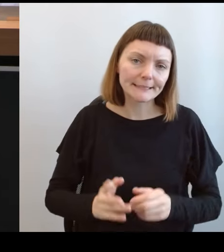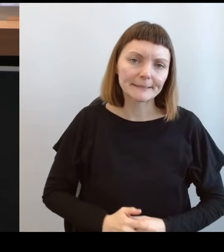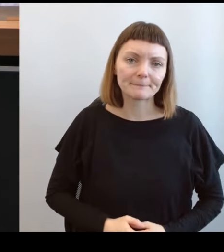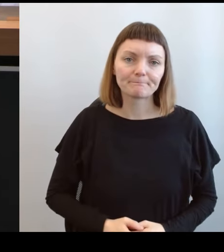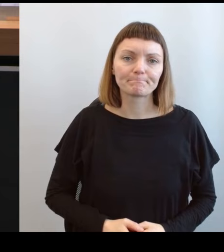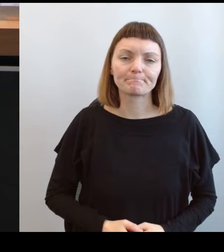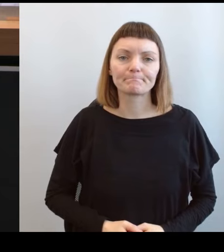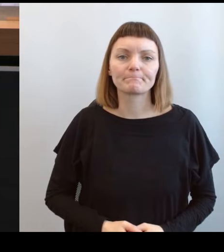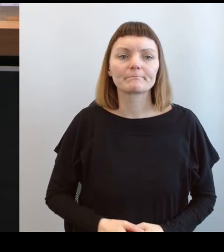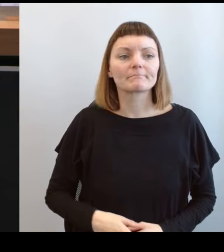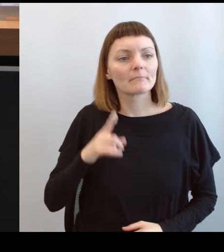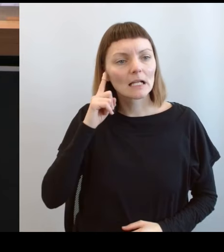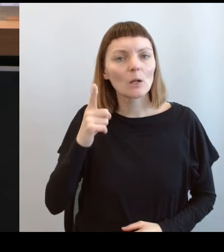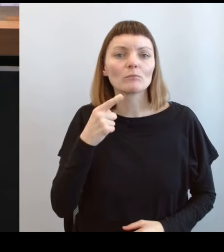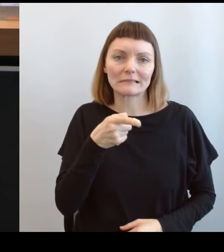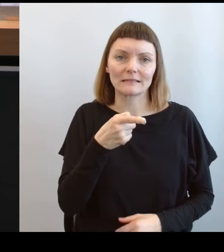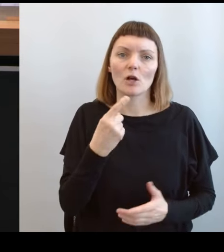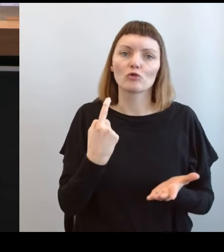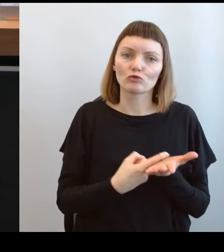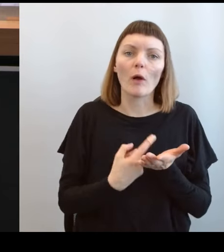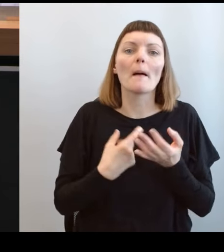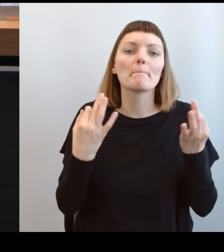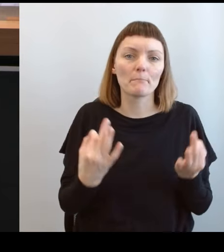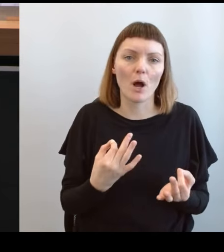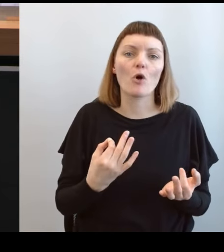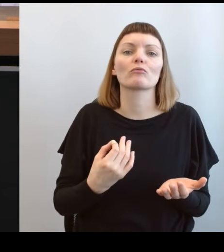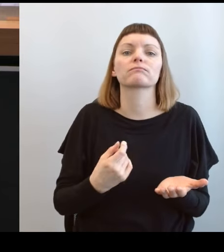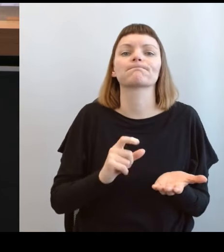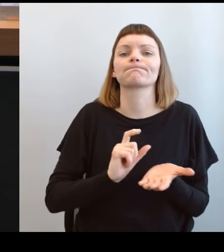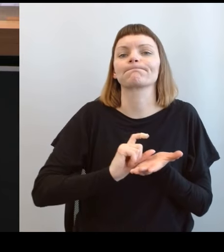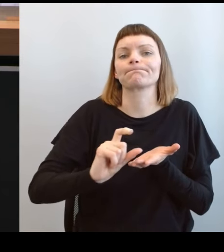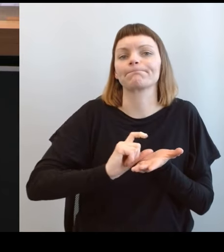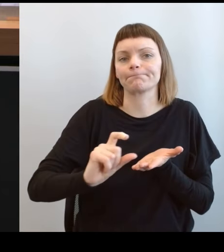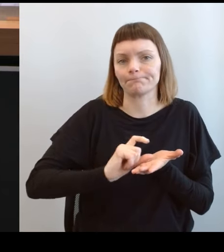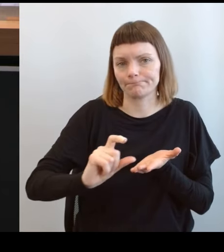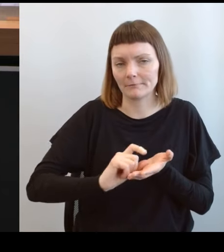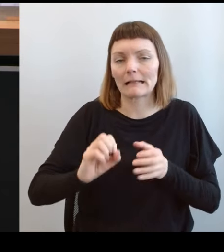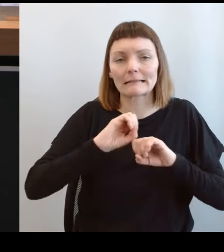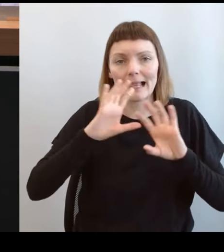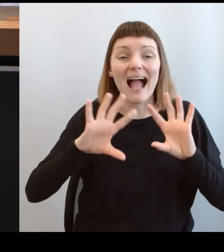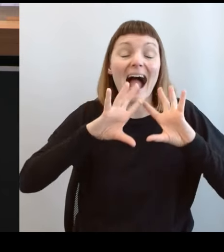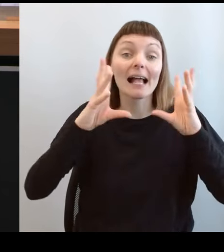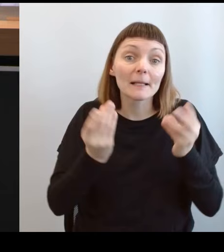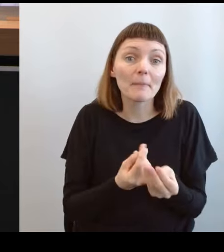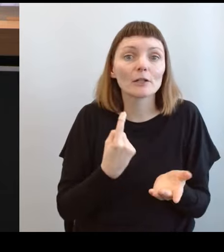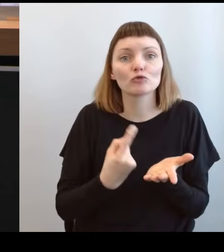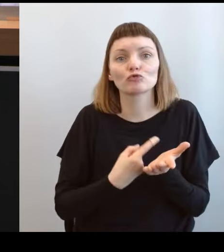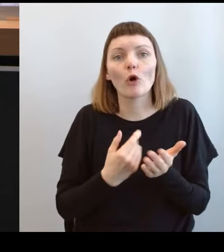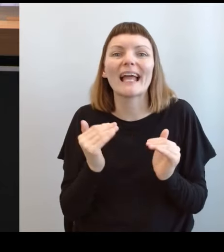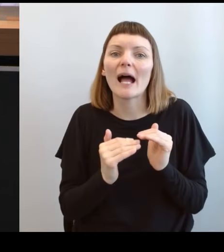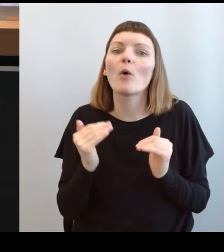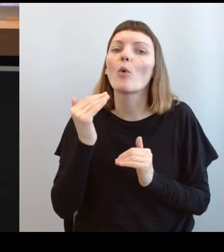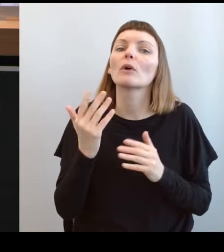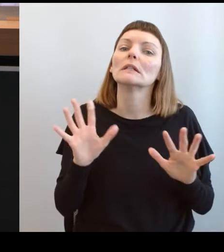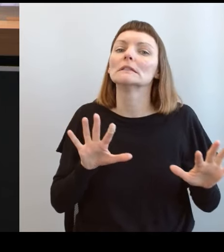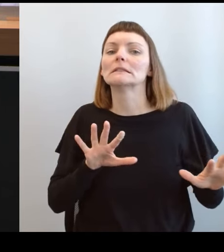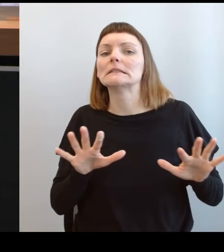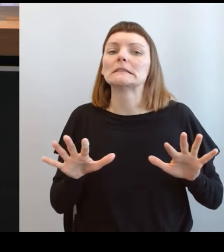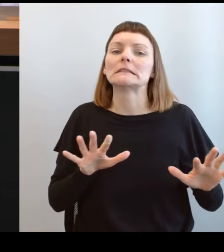wir grundsätzlich natürlich Steuererhöhungen sehr skeptisch gegenüberstehen. Aber hier ist es ja zum einen tatsächlich eine